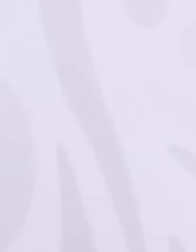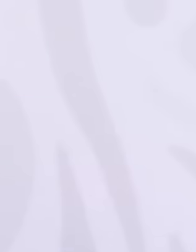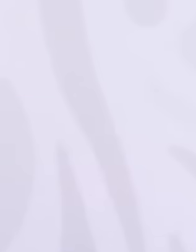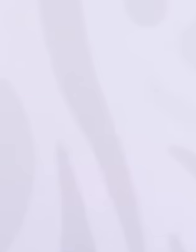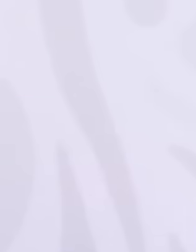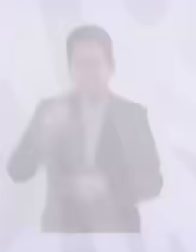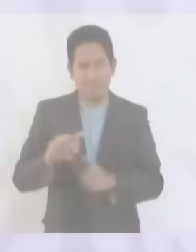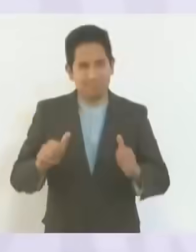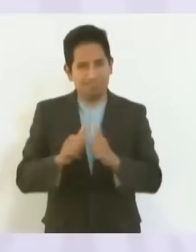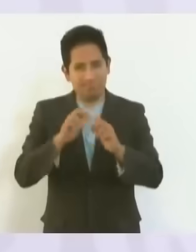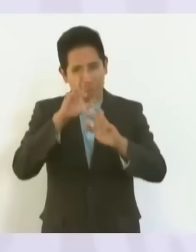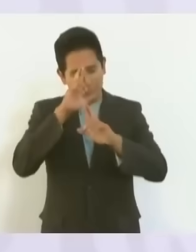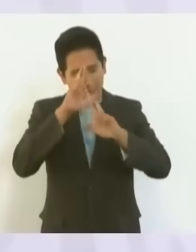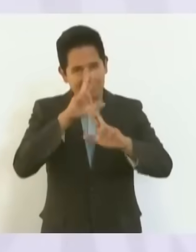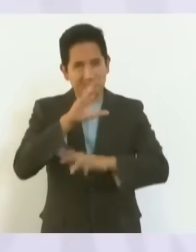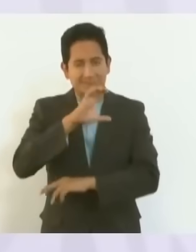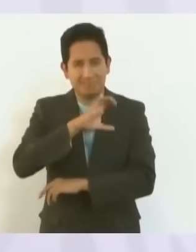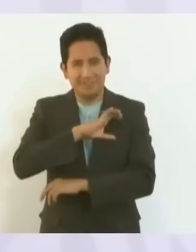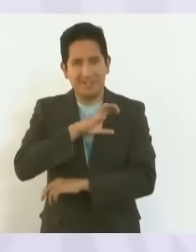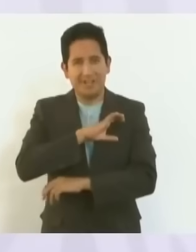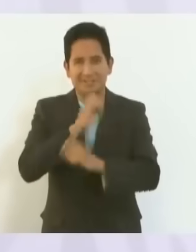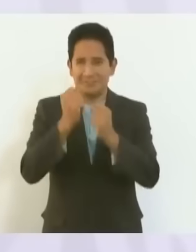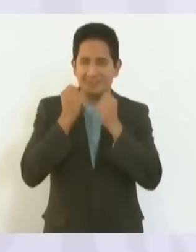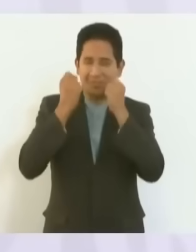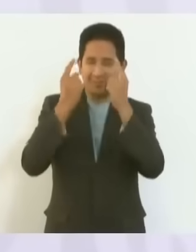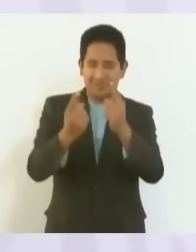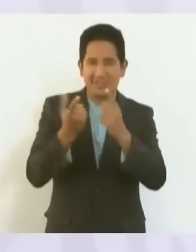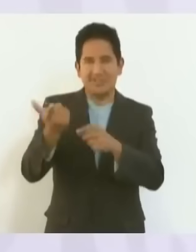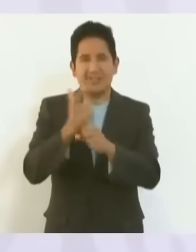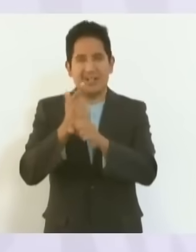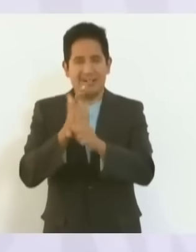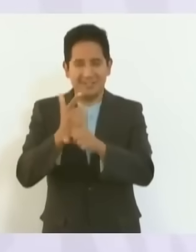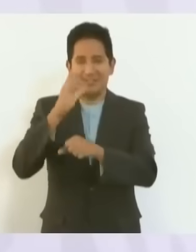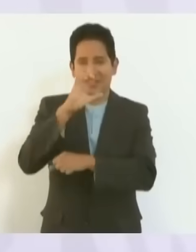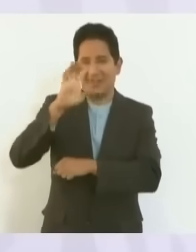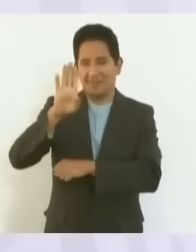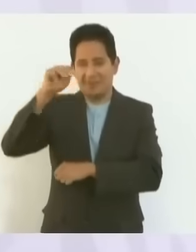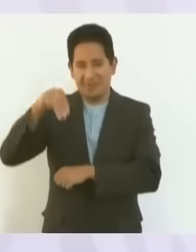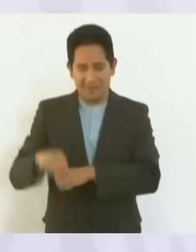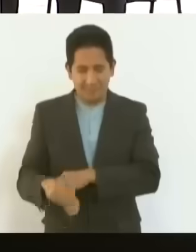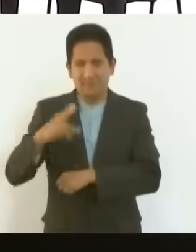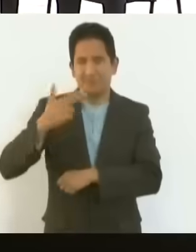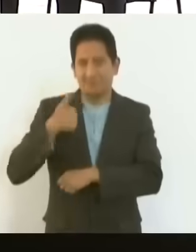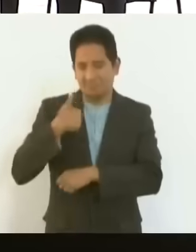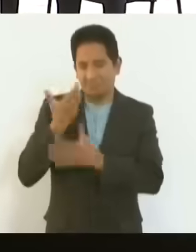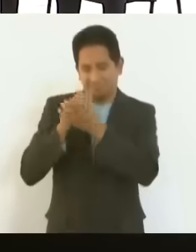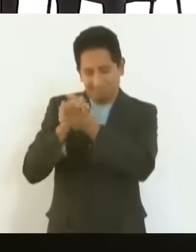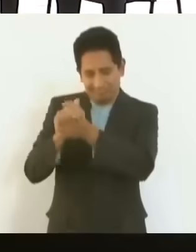cariño y admiración a nuestra querida jefa de gobierno, a Clara Brugada. Gracias, Clara.